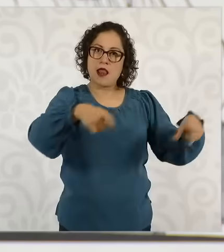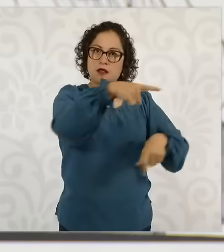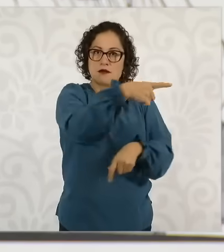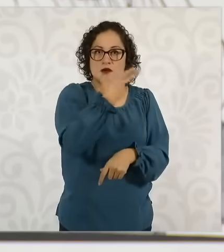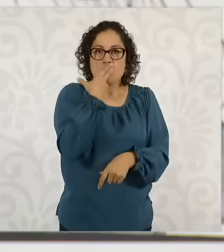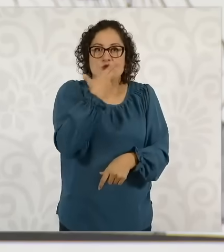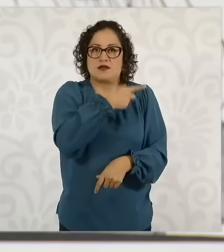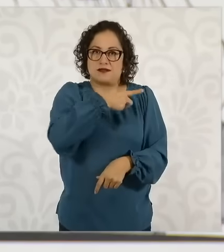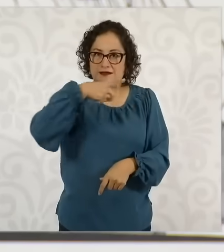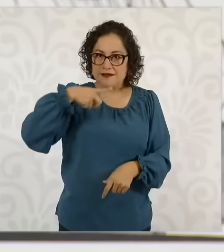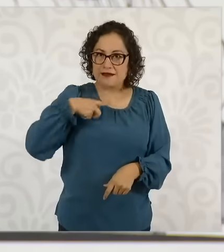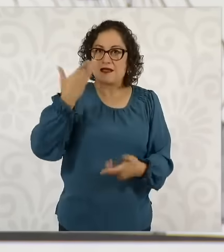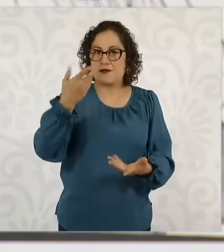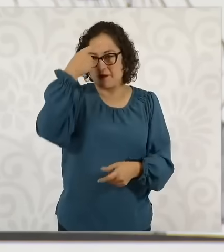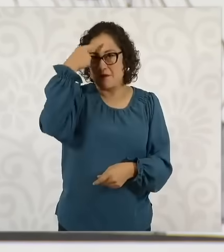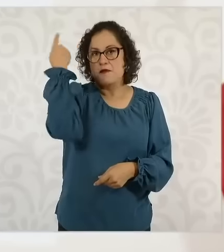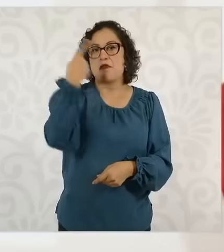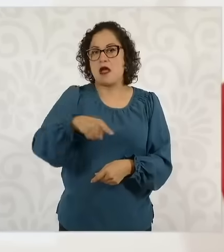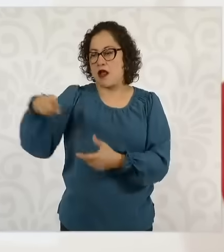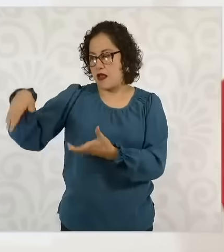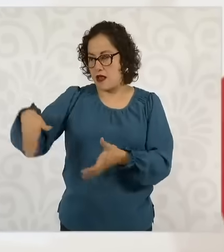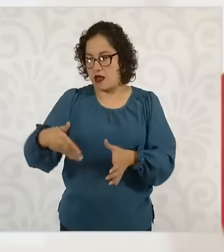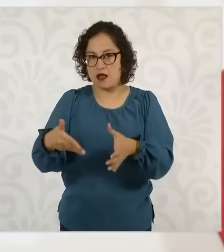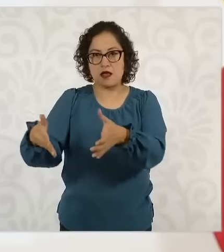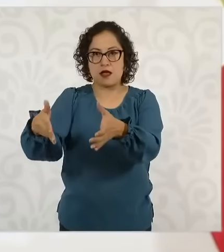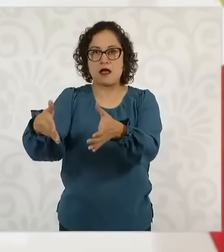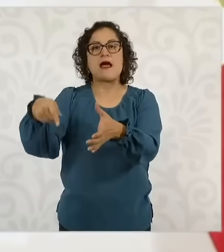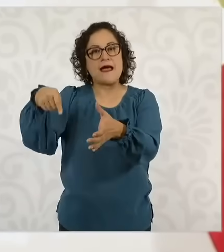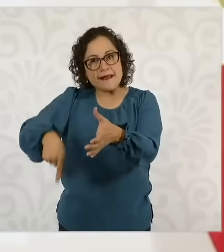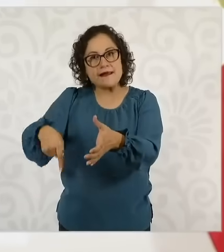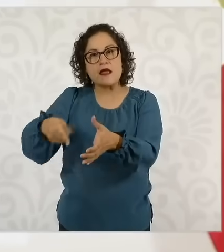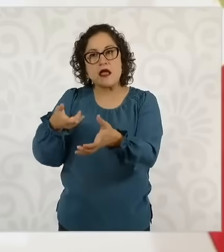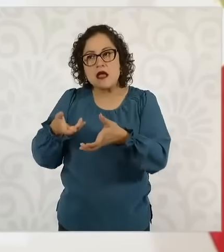para la contención de avenidas de agua y no inundaciones en la Ciudad de México y